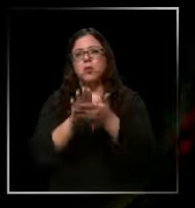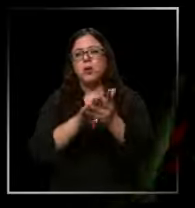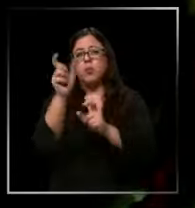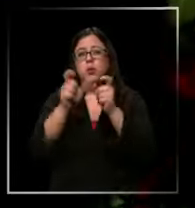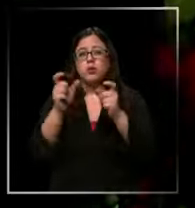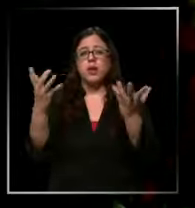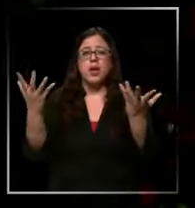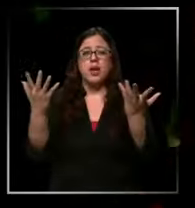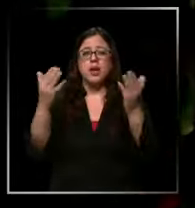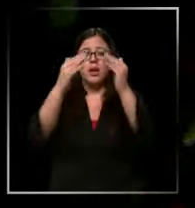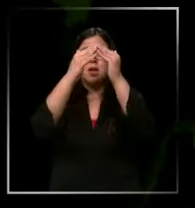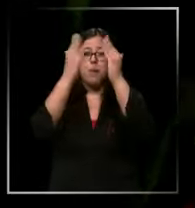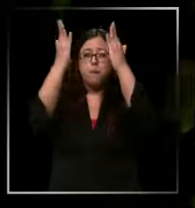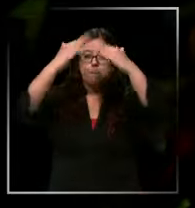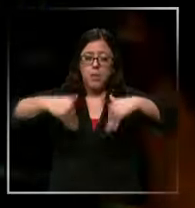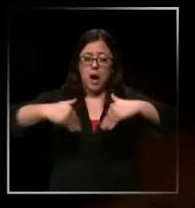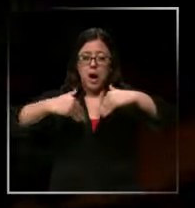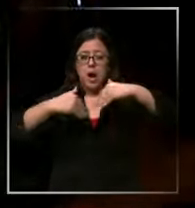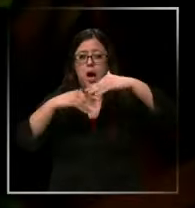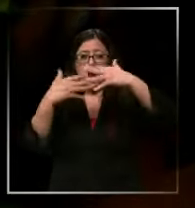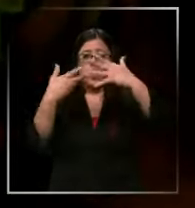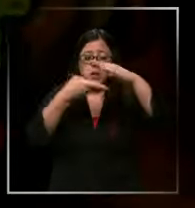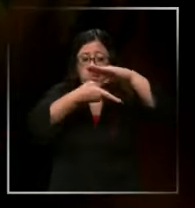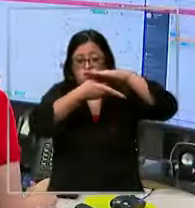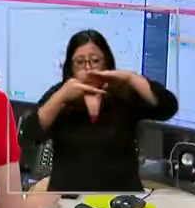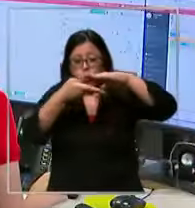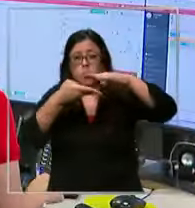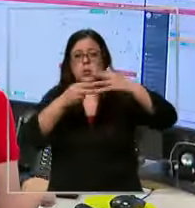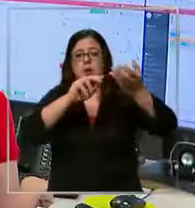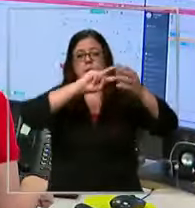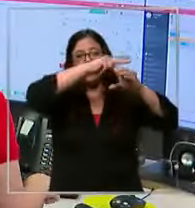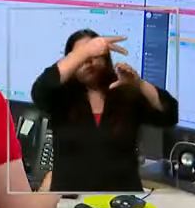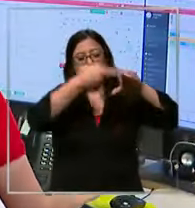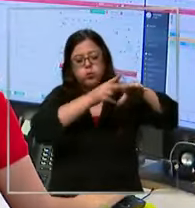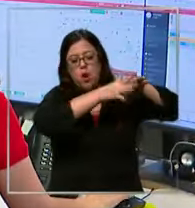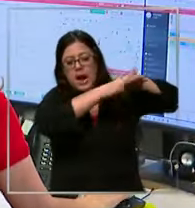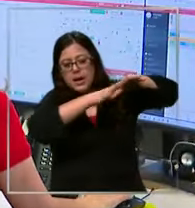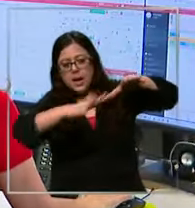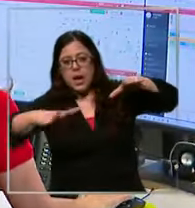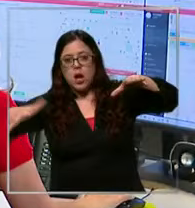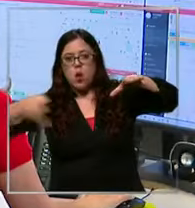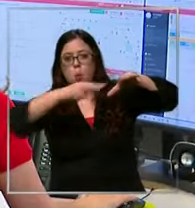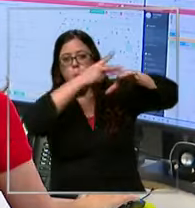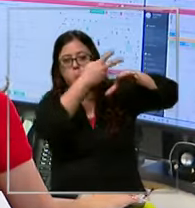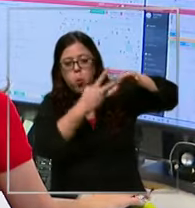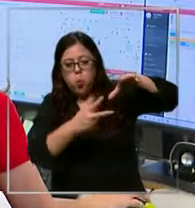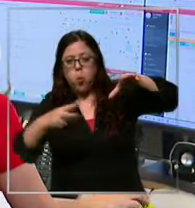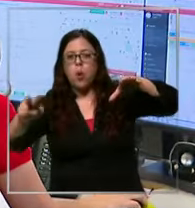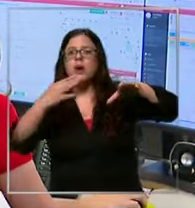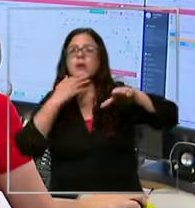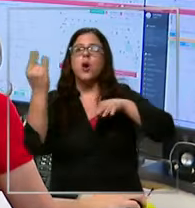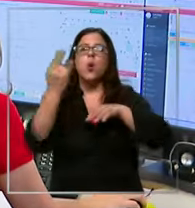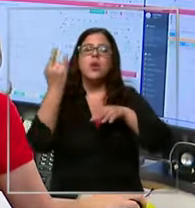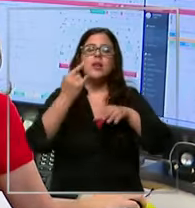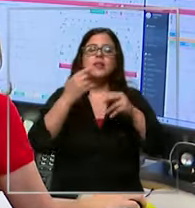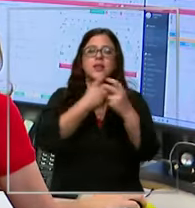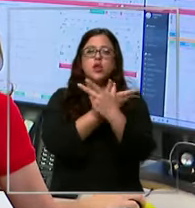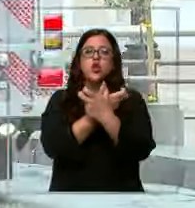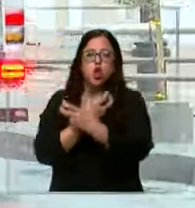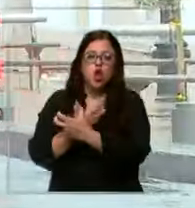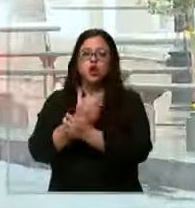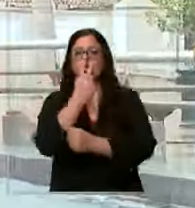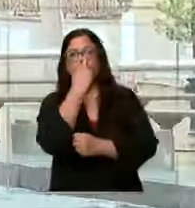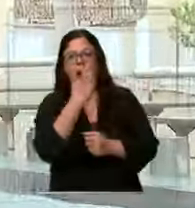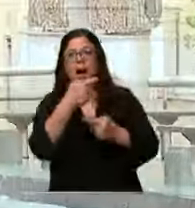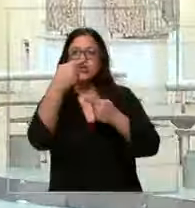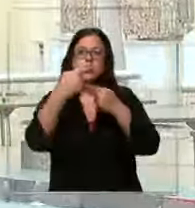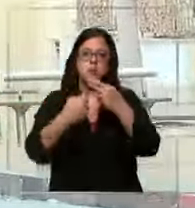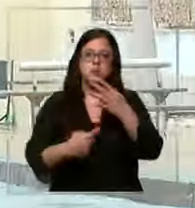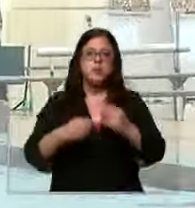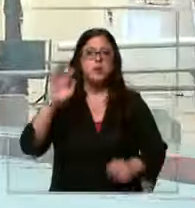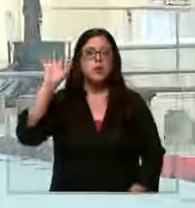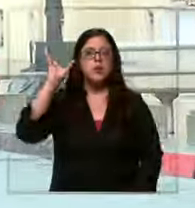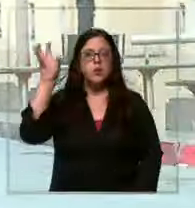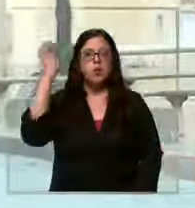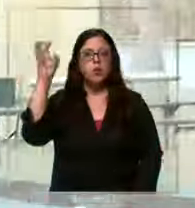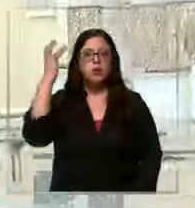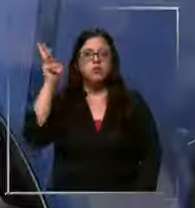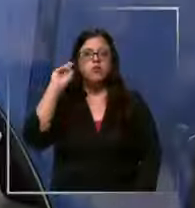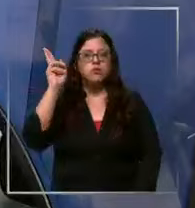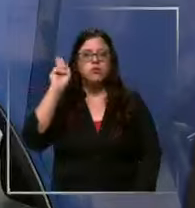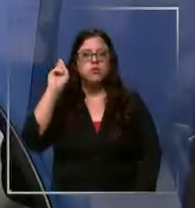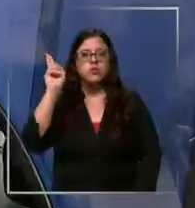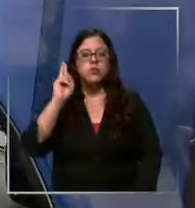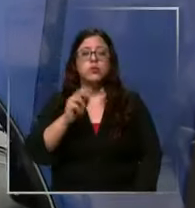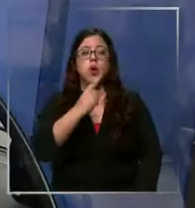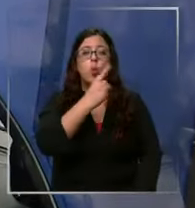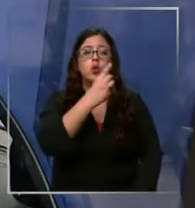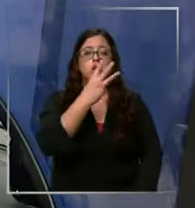en casa habitación caída en Río emergencia de de sustancias peligrosas de gas 132 de bomberos